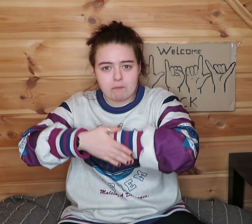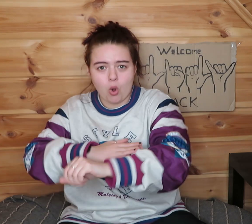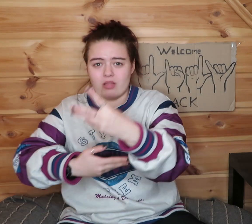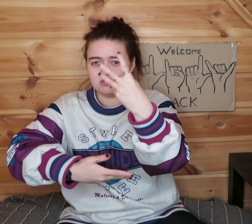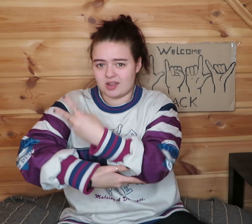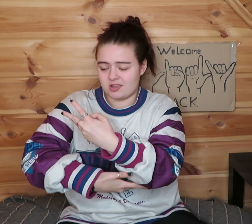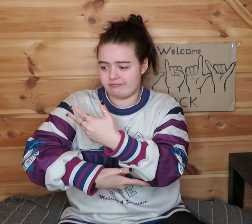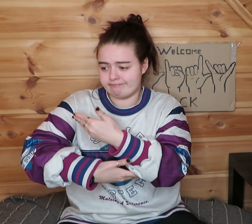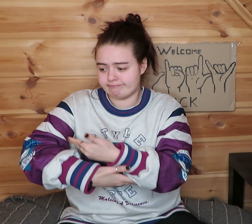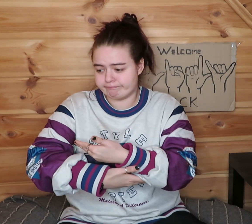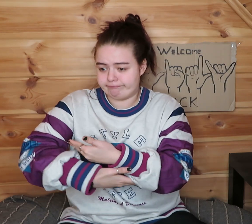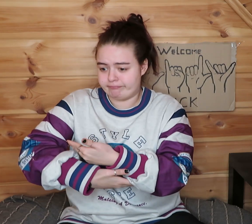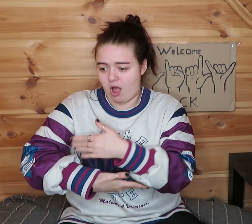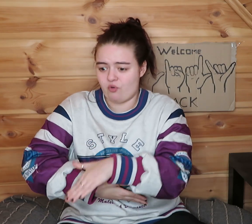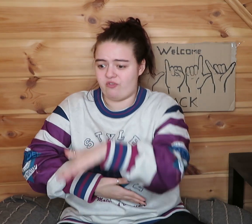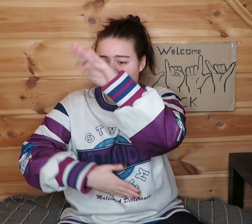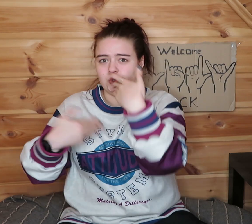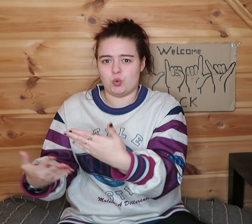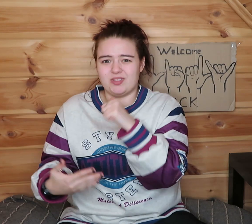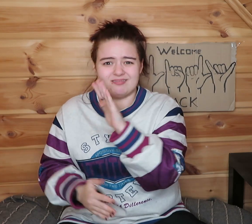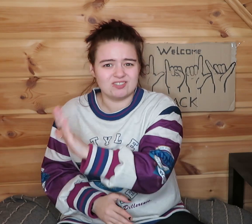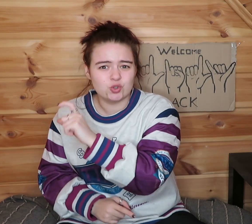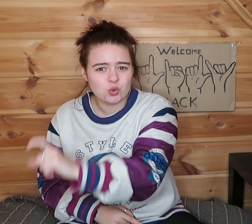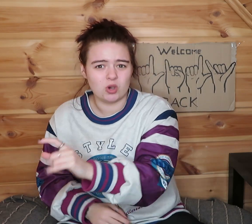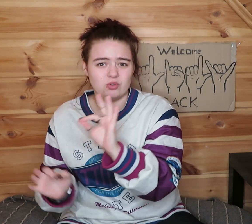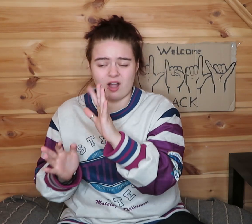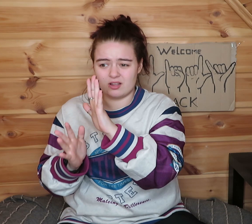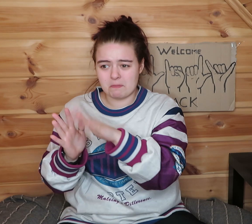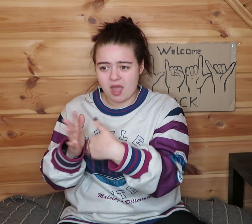Ob sie nach der Geburt ein CI bekommen und so aufwachsen.... Es ist nicht deren Schuld.